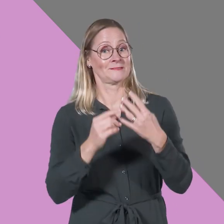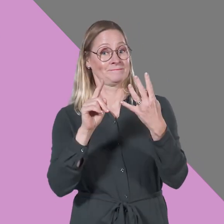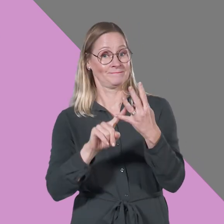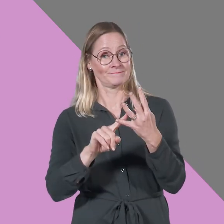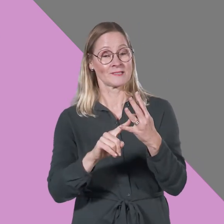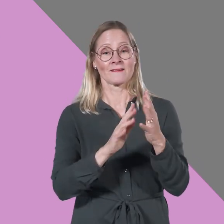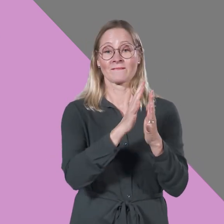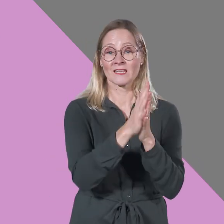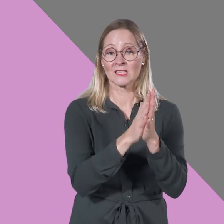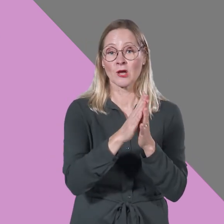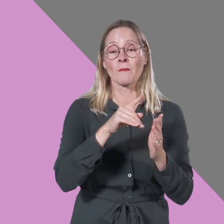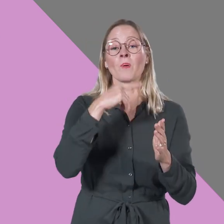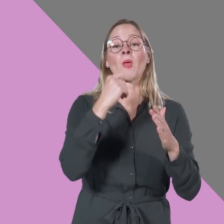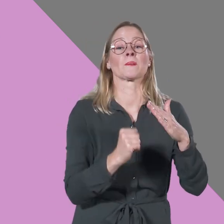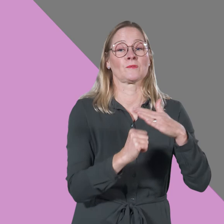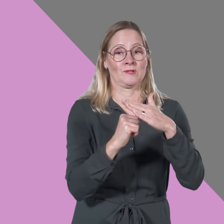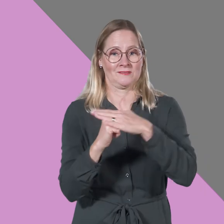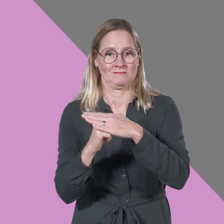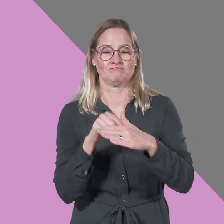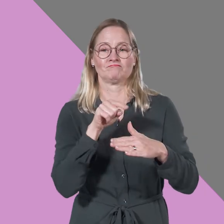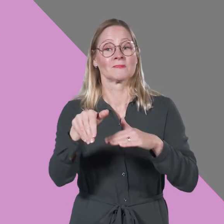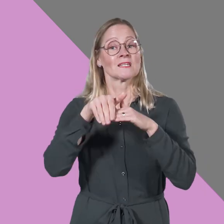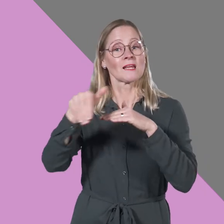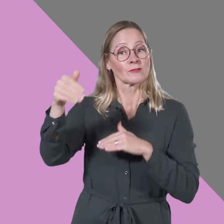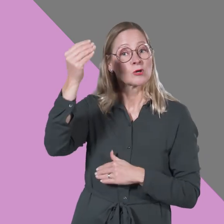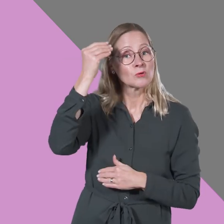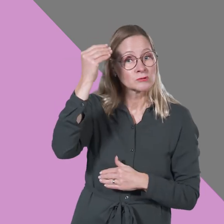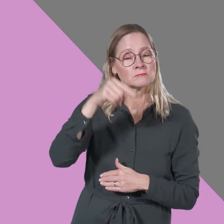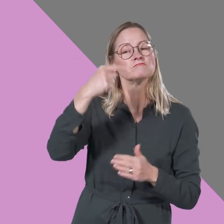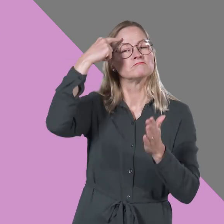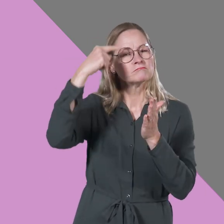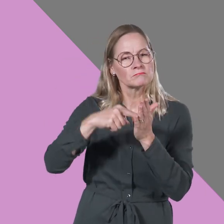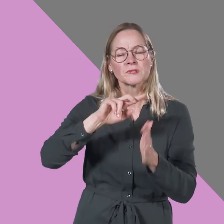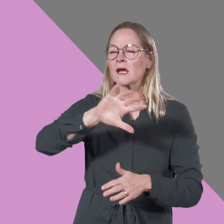Viittomat puheen tukena -jatkokurssi on suunnattu kaikille -